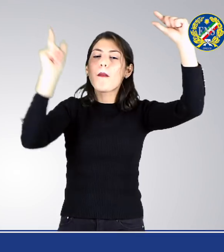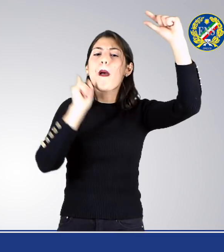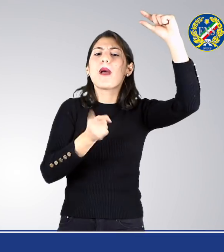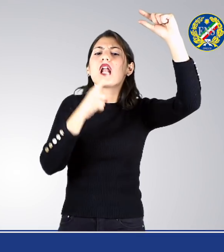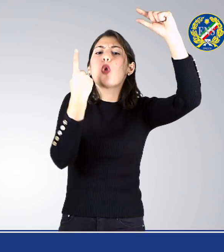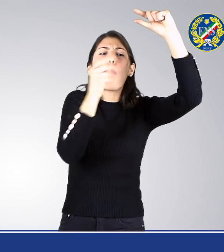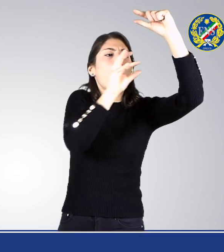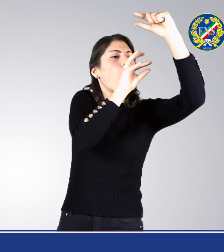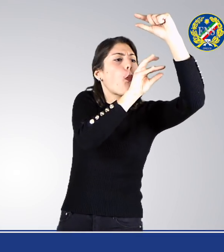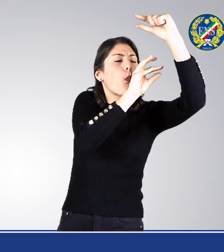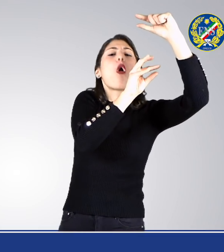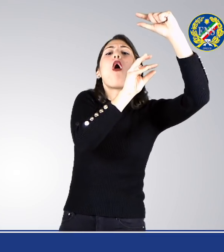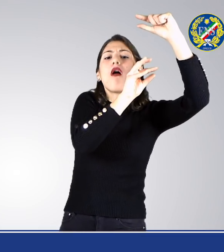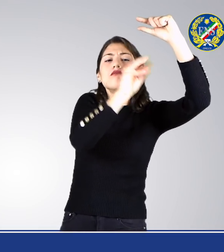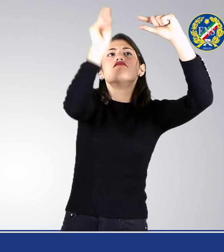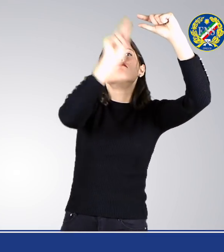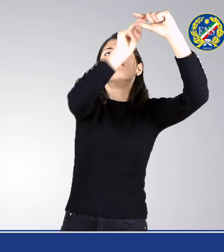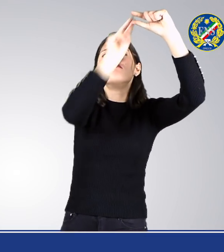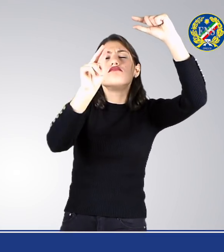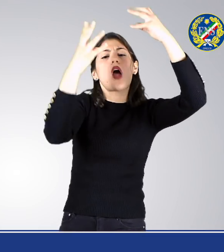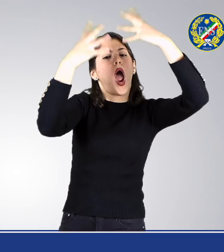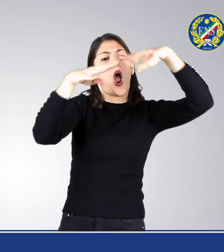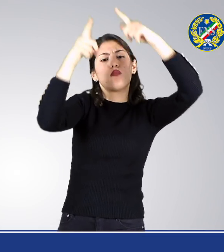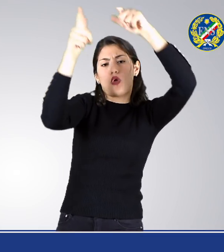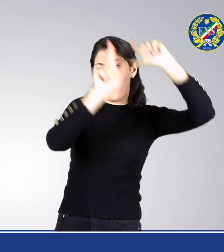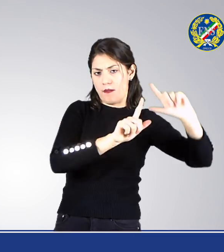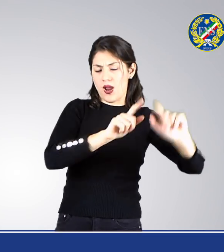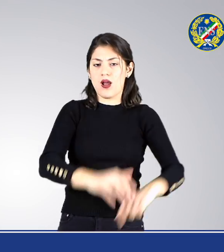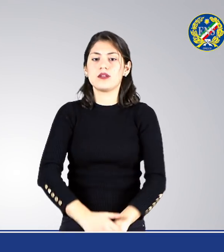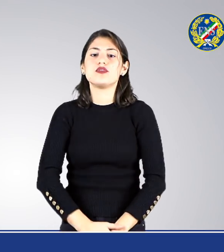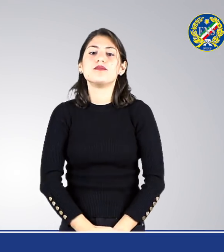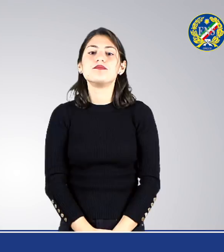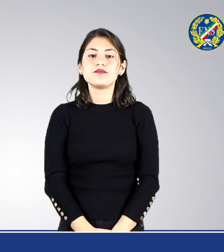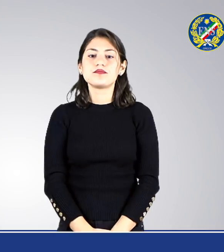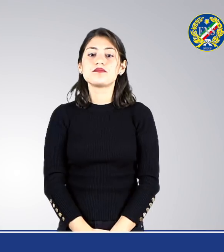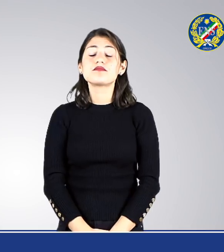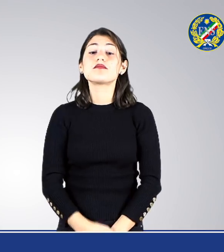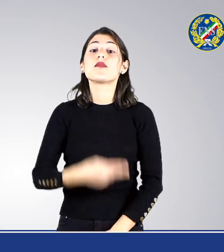un candidato uninominale e il voto si estenderà alla lista o alle liste collegate in misura proporzionale ai voti ottenuti nel collegio da ogni singola lista.